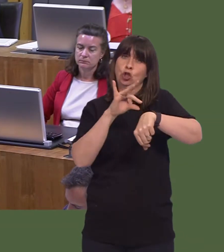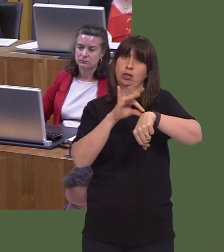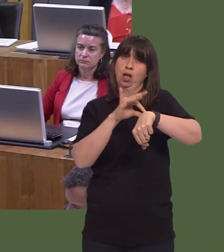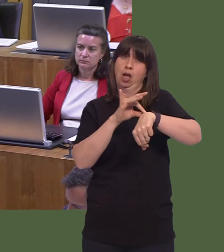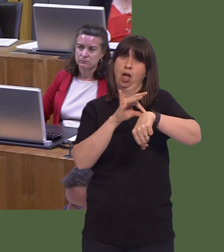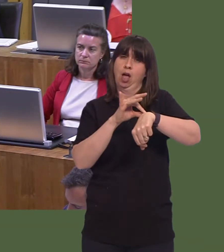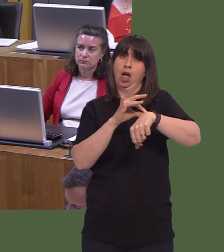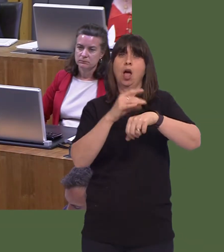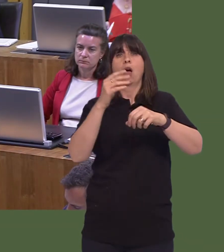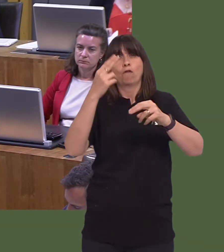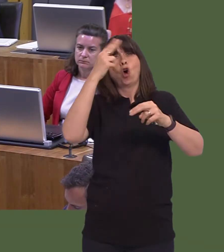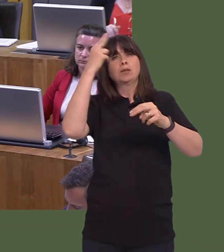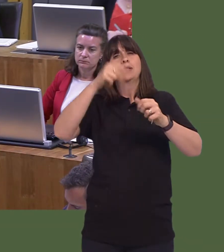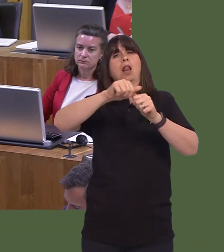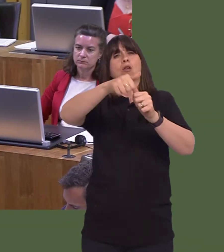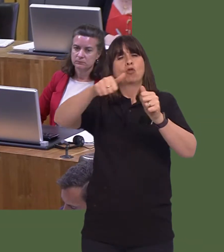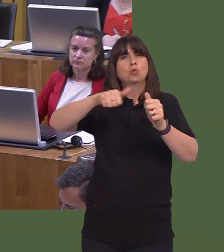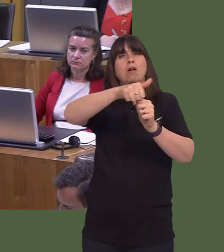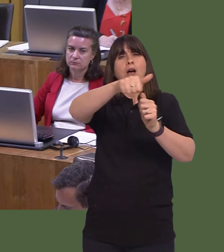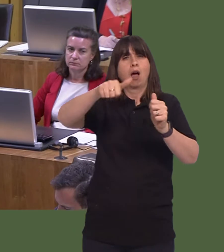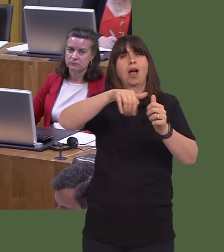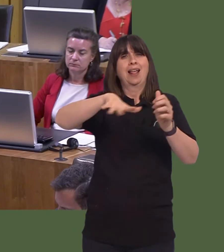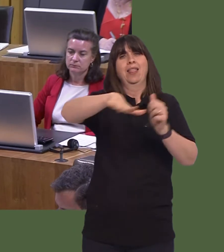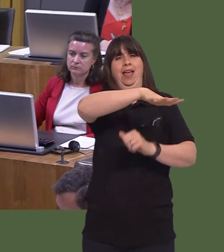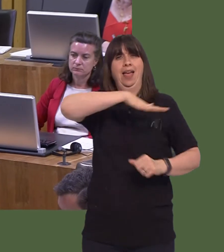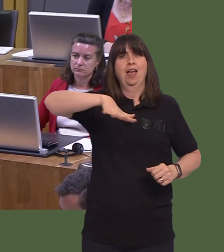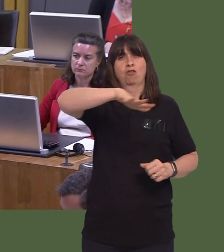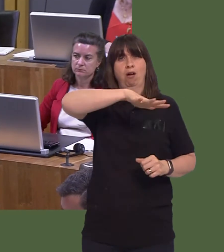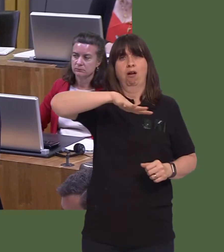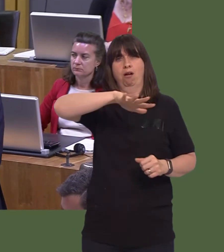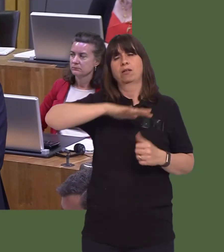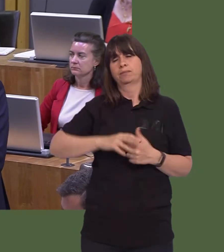bod y doctoriaid hyn yn chwarae rhan yn yr ysbyty ei hunan.